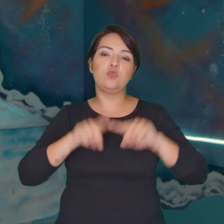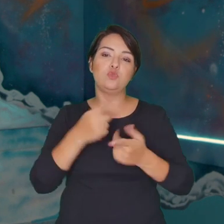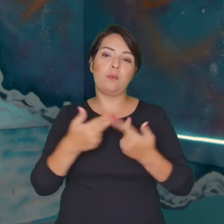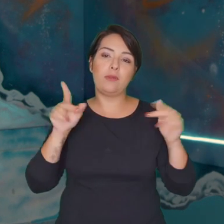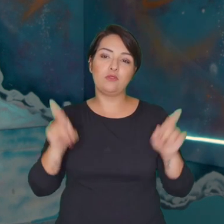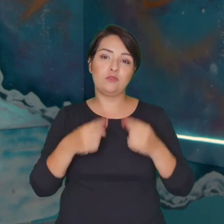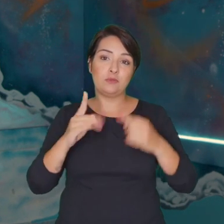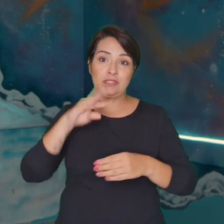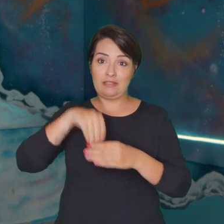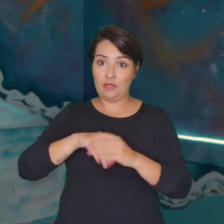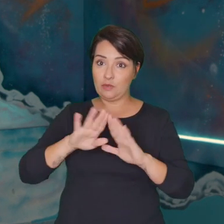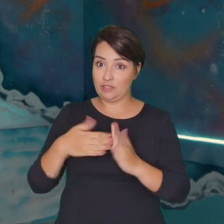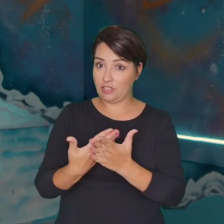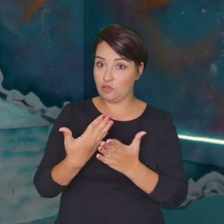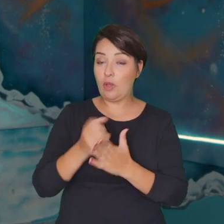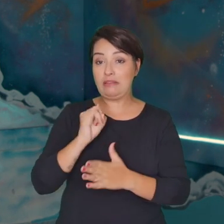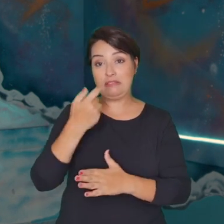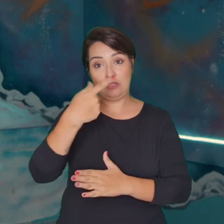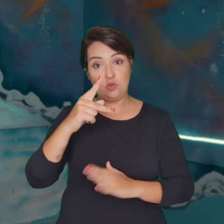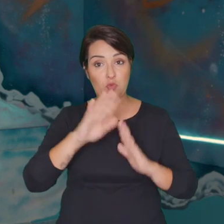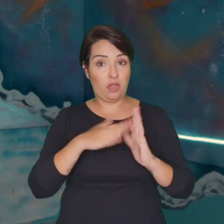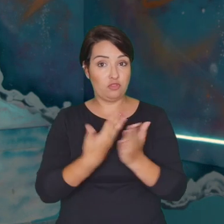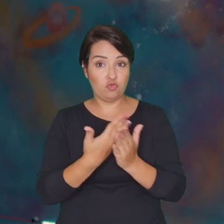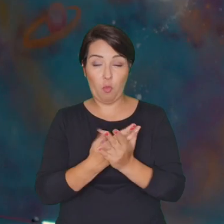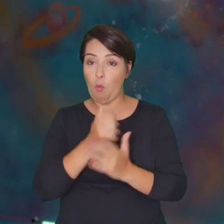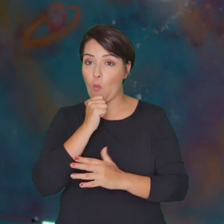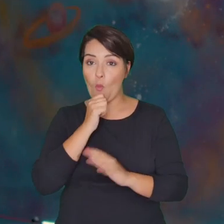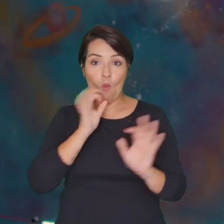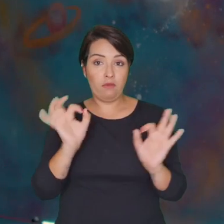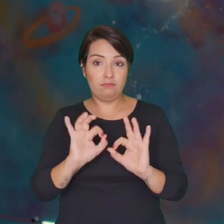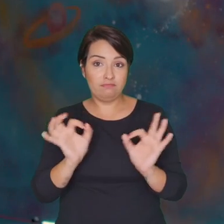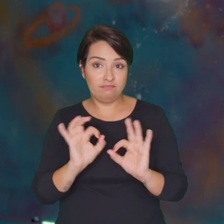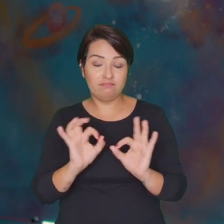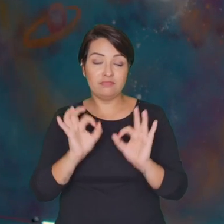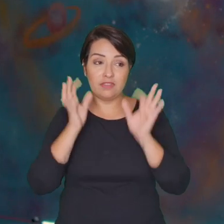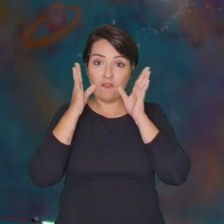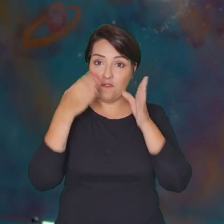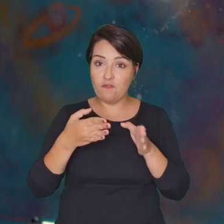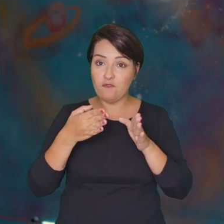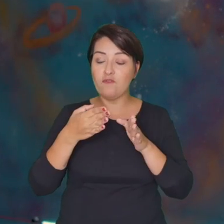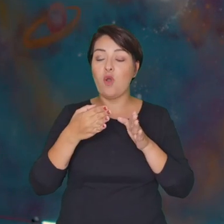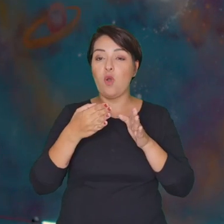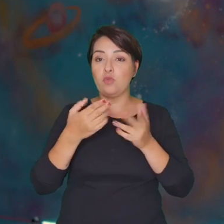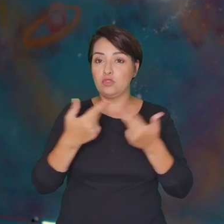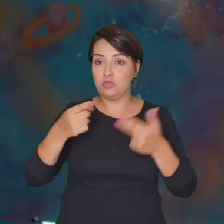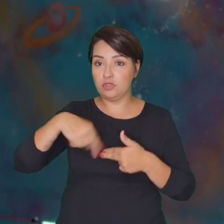Mas é claro para quem, se na sua escola você não tem, os instrumentos que nós temos, você pode trabalhar